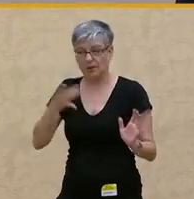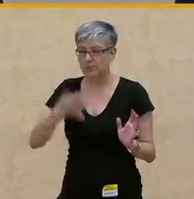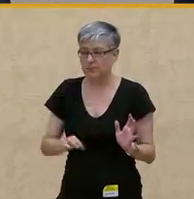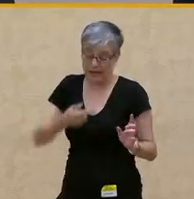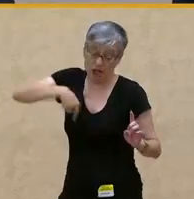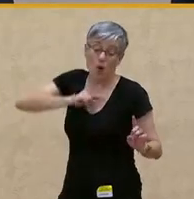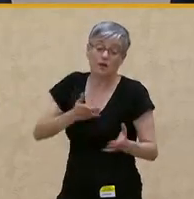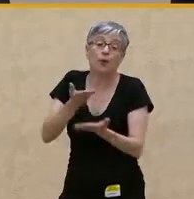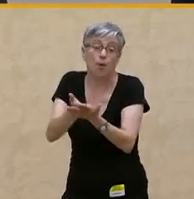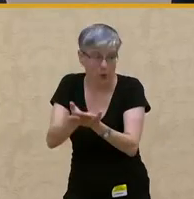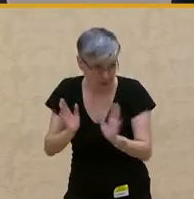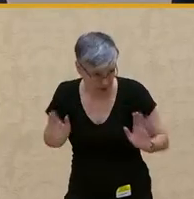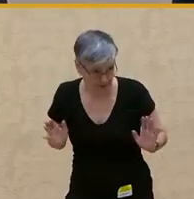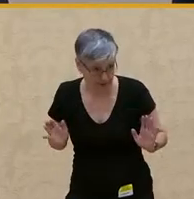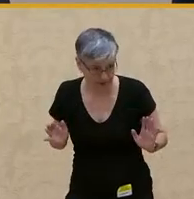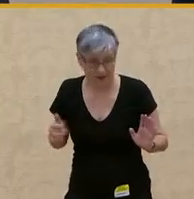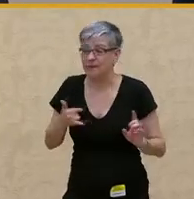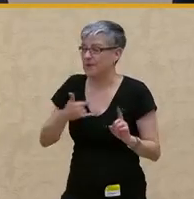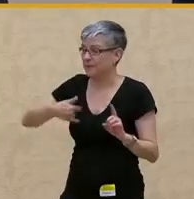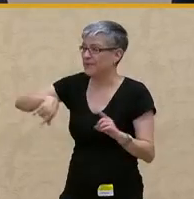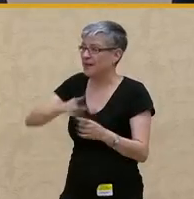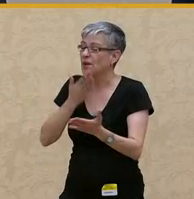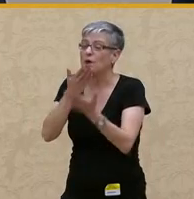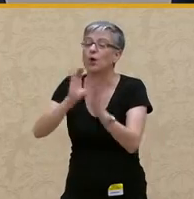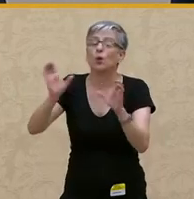Lo tenemos que pensar, les habíamos pedido a la Comisión de Políticas Integrales de